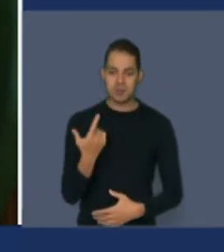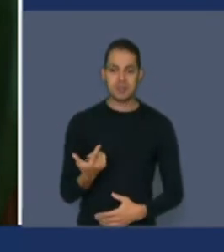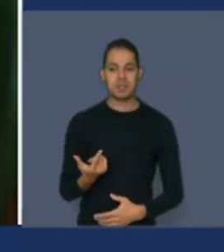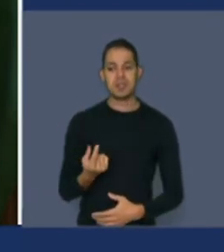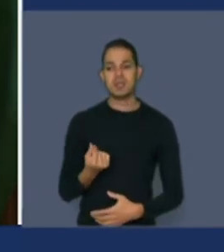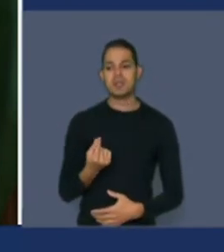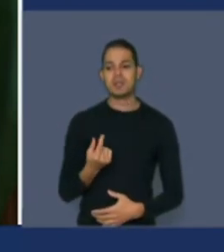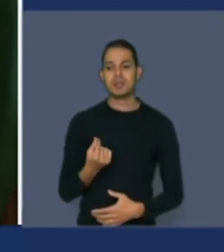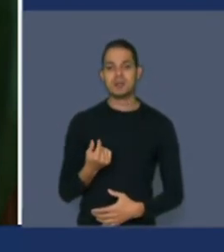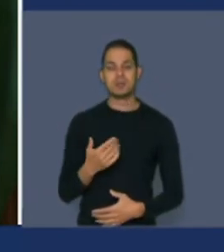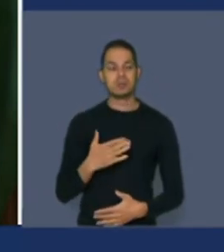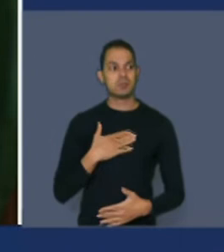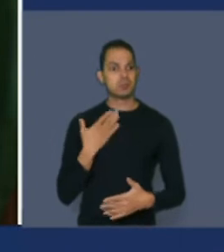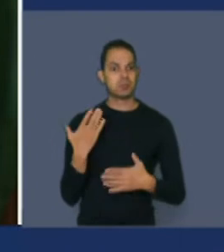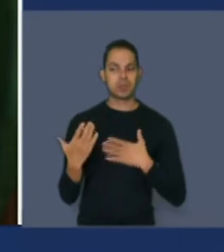TEM DINHEIRO ESTÁ TOTALMENTE ASSUSTADO. ENTÃO POR ISSO